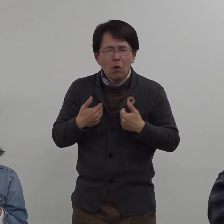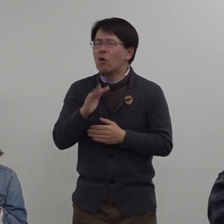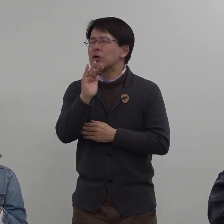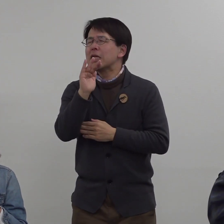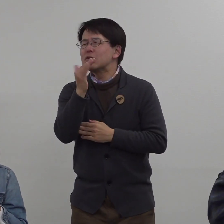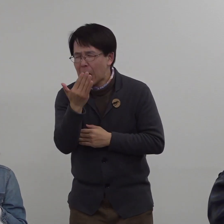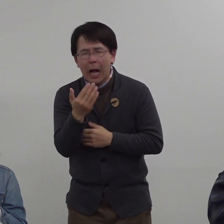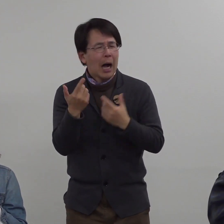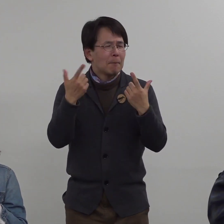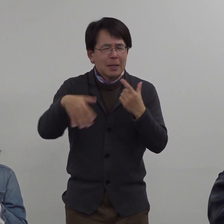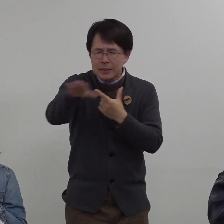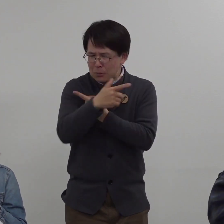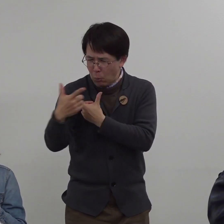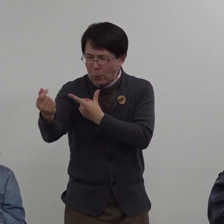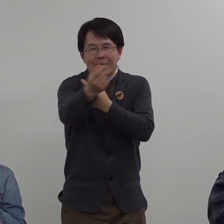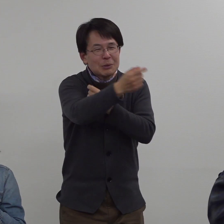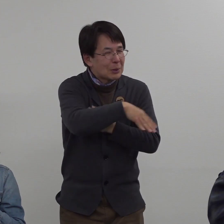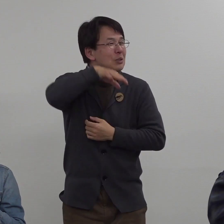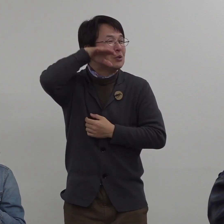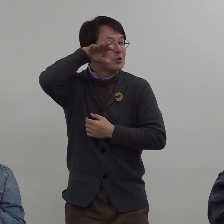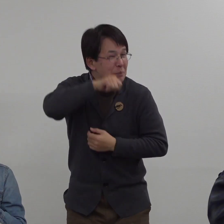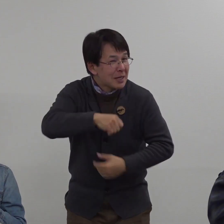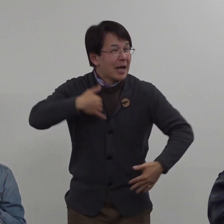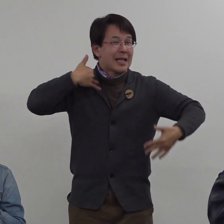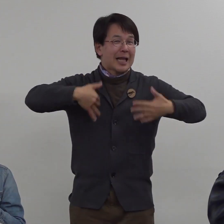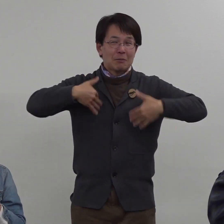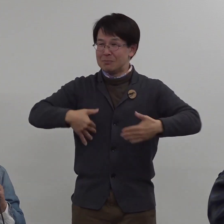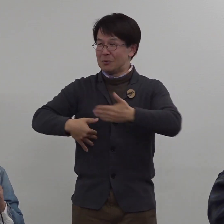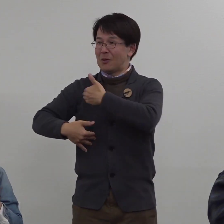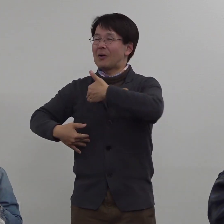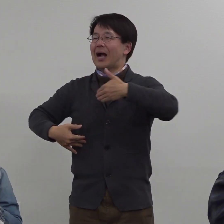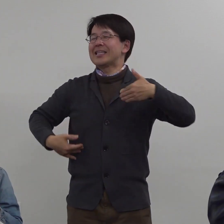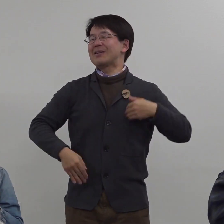同じように趣味を楽しんでいるという状態です